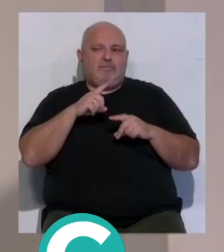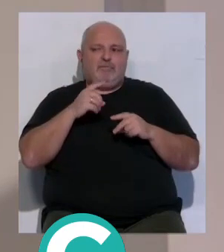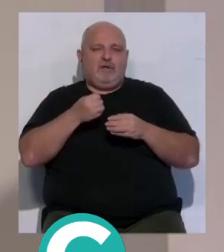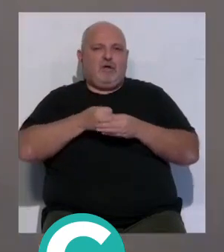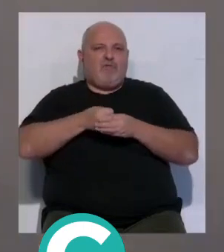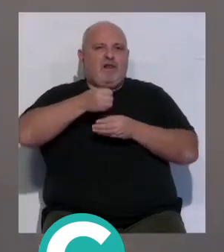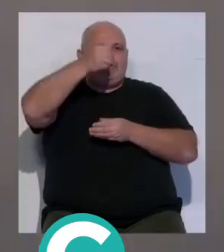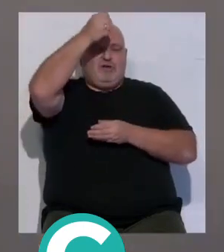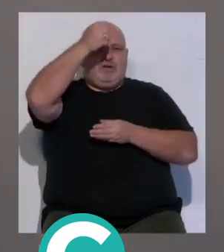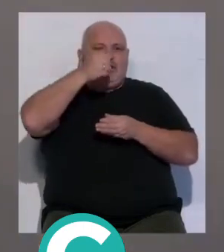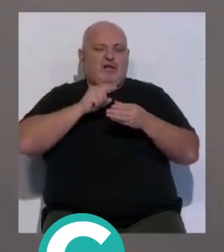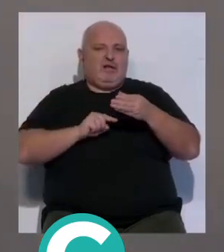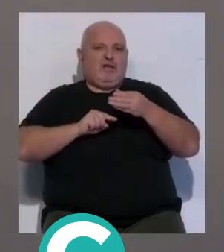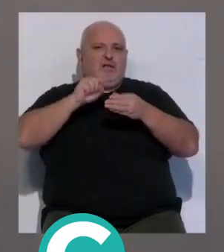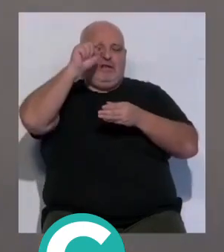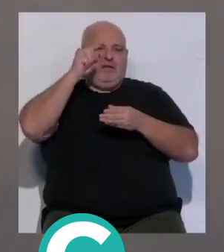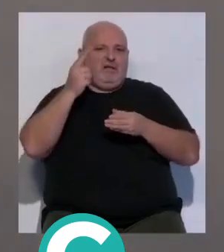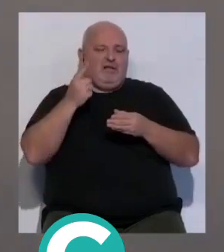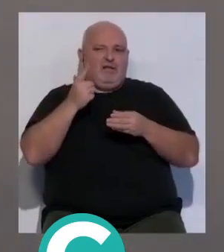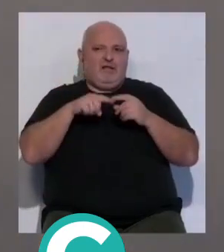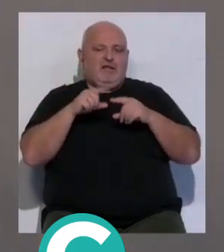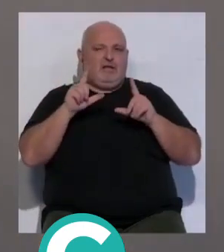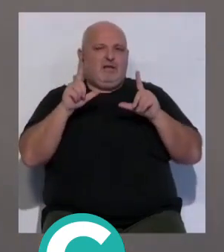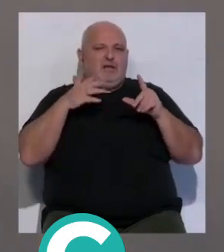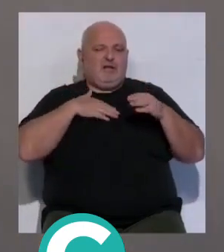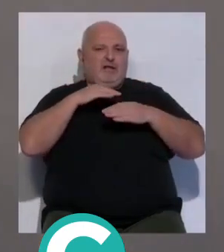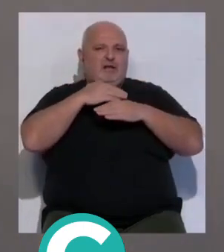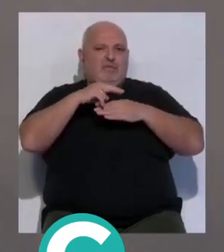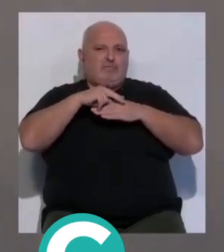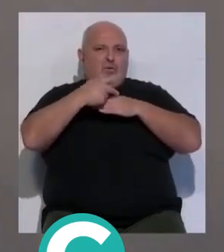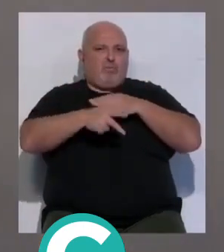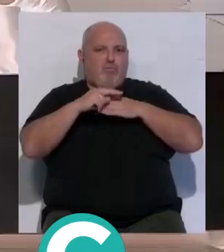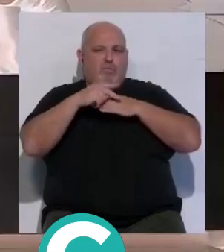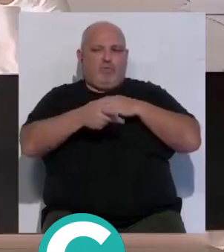han subido hasta la punta se han caído marquesinas con gente arriba gente que no sé lo que están